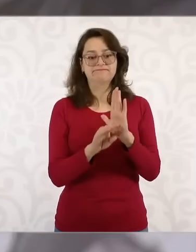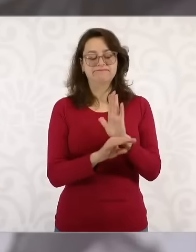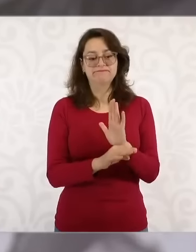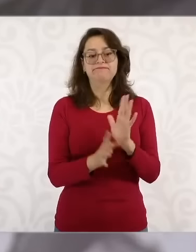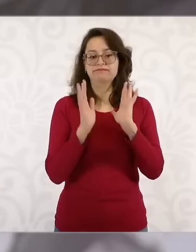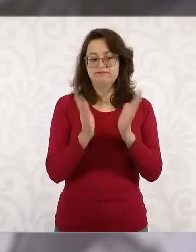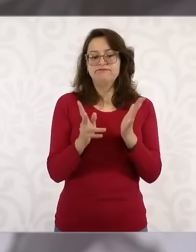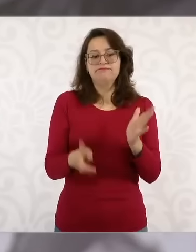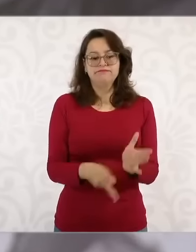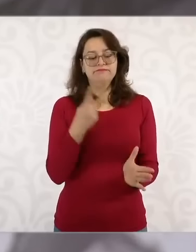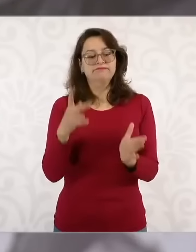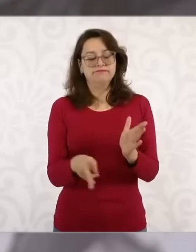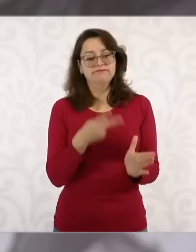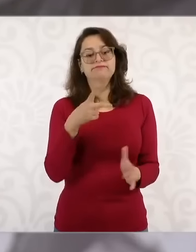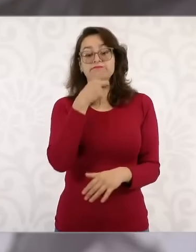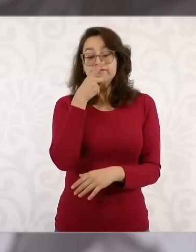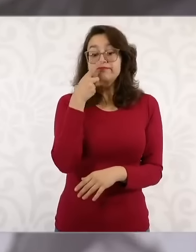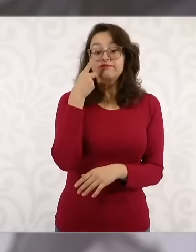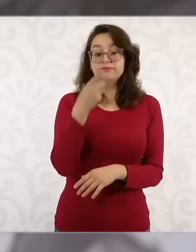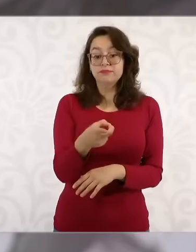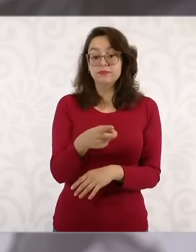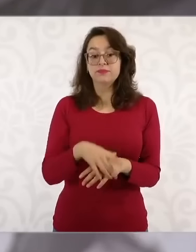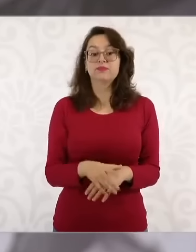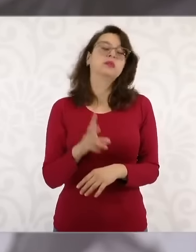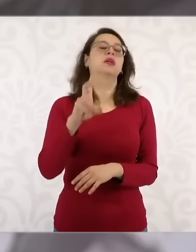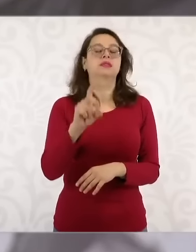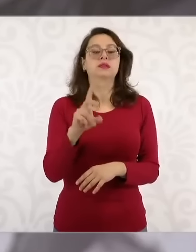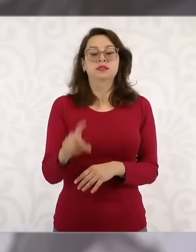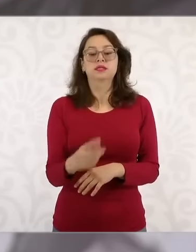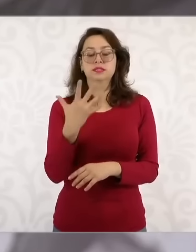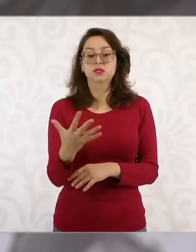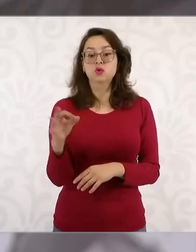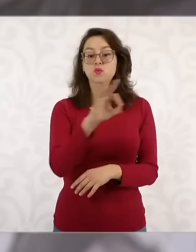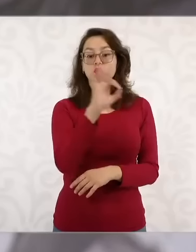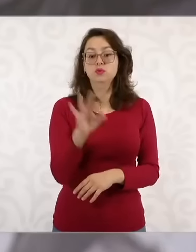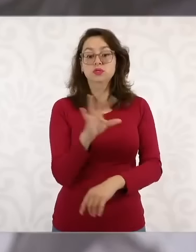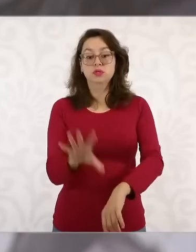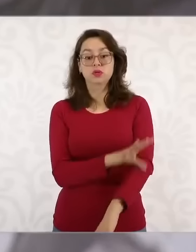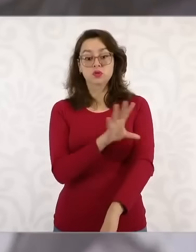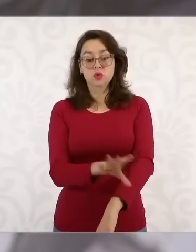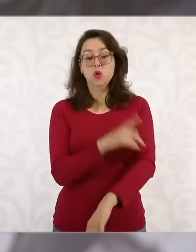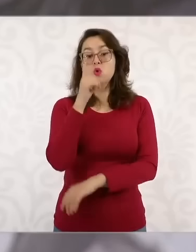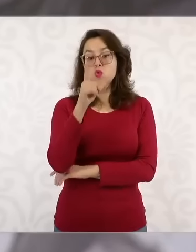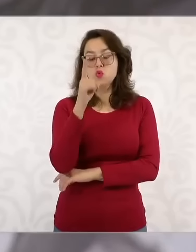algunas ocasiones aquí en este foro, que al menos el 35% de la generación eléctrica queremos que